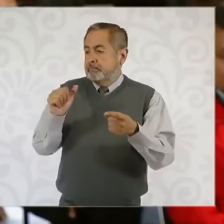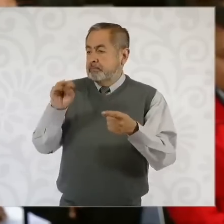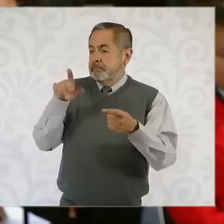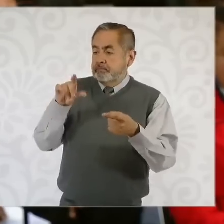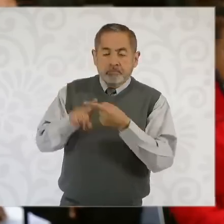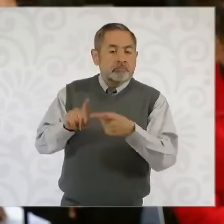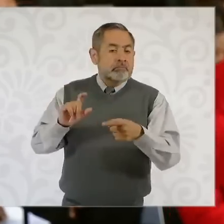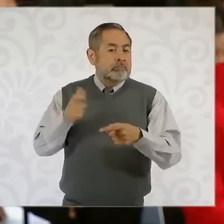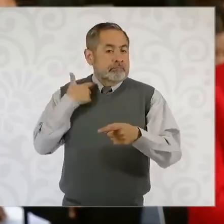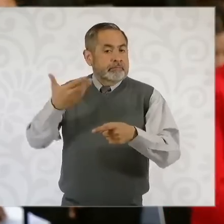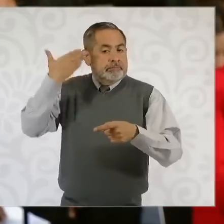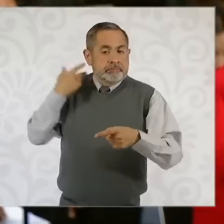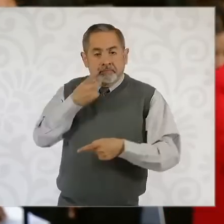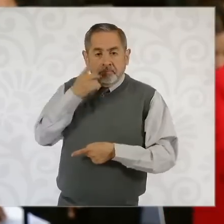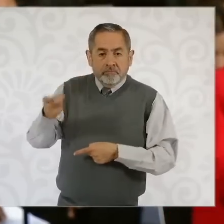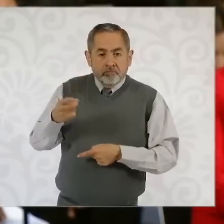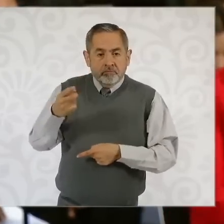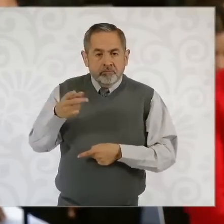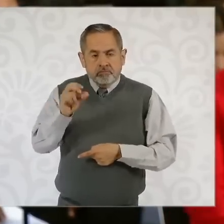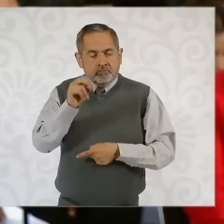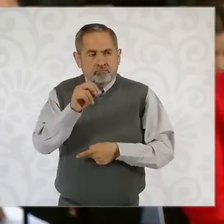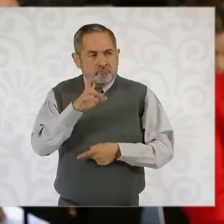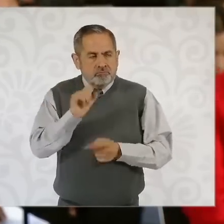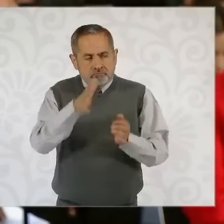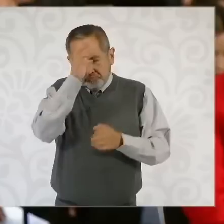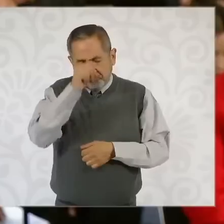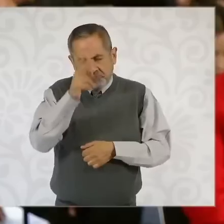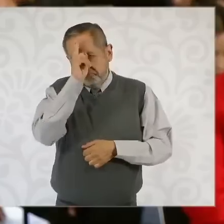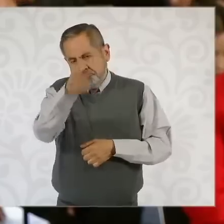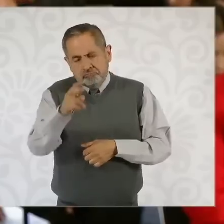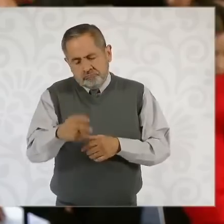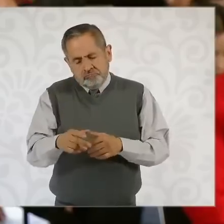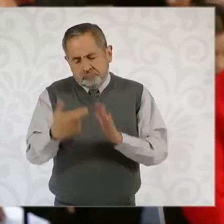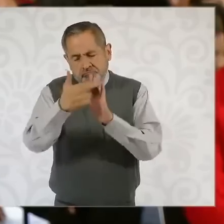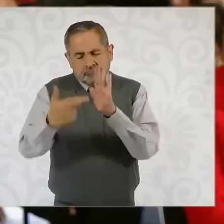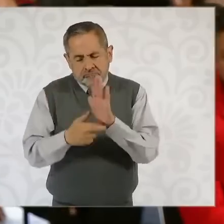dicho anteriormente que él estaba totalmente en contra de esa regulación pero ahora se va un paso